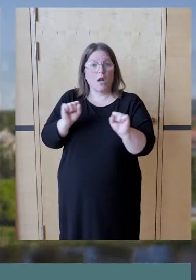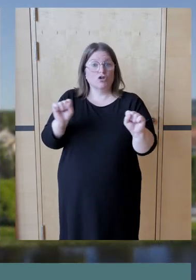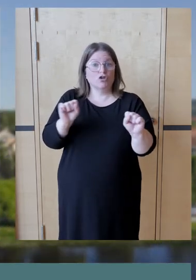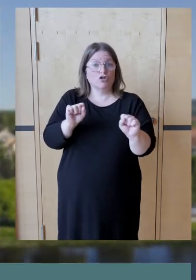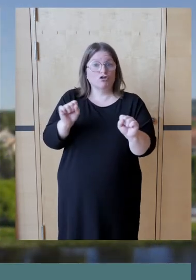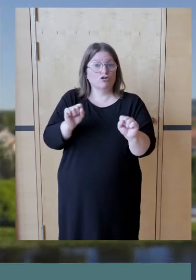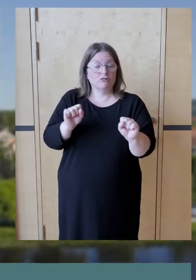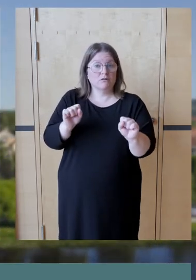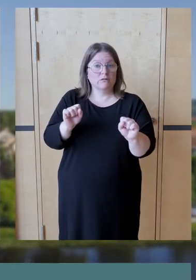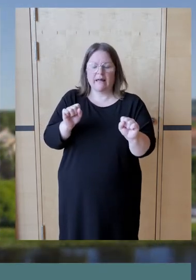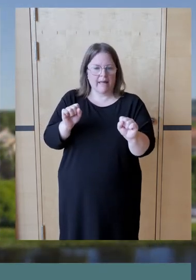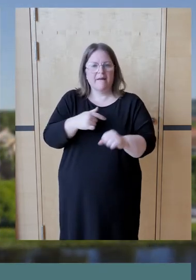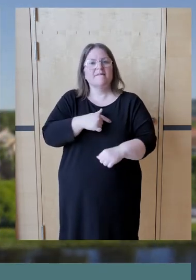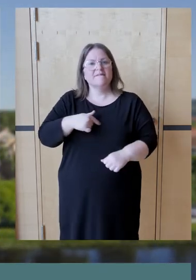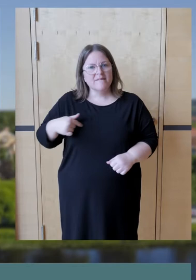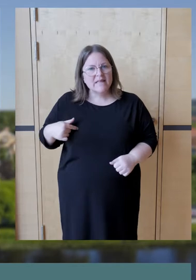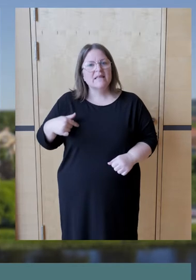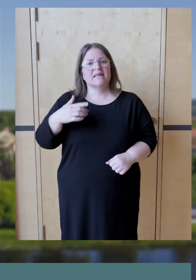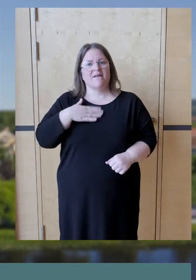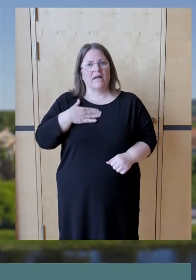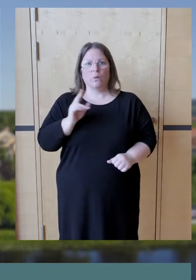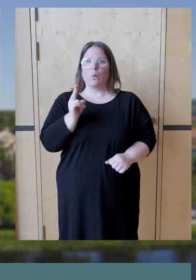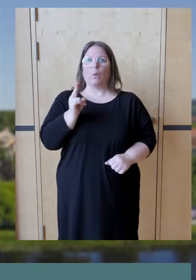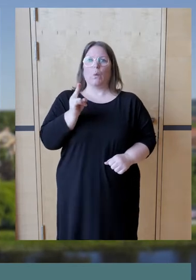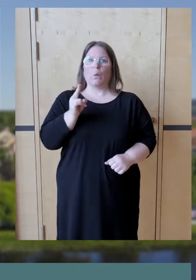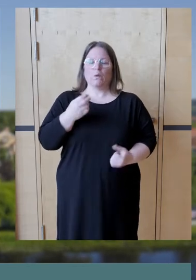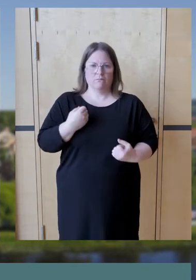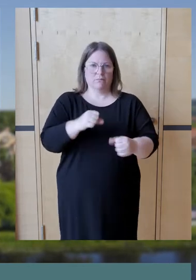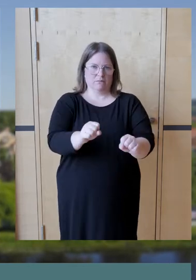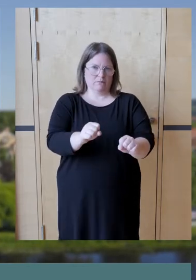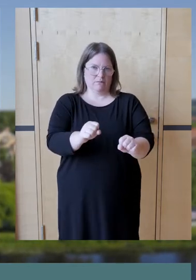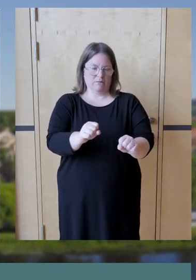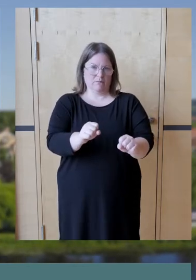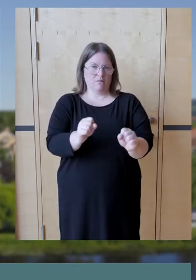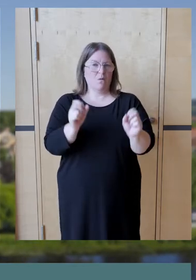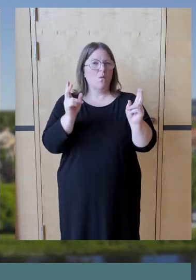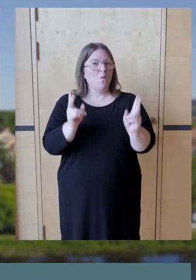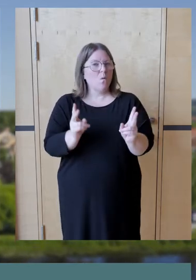Utan vi ville komma igång med detta nu Det är ju också lögn att säga att vi kommer kanske bara stå där och skrapa lite